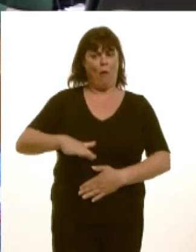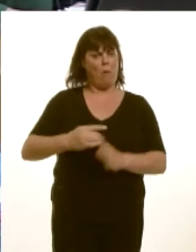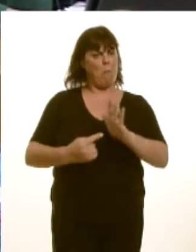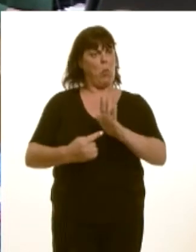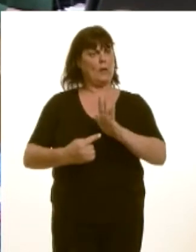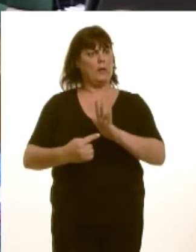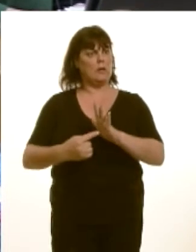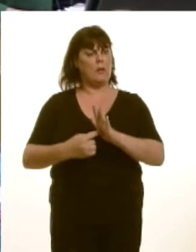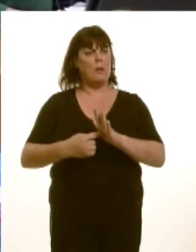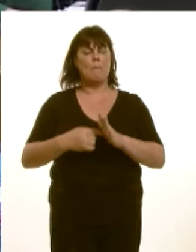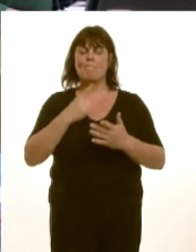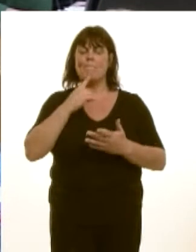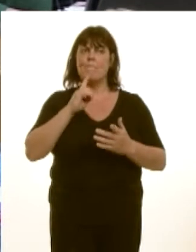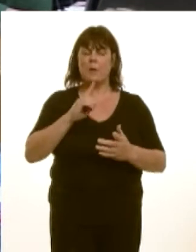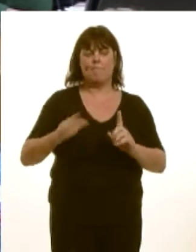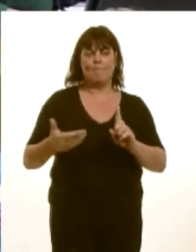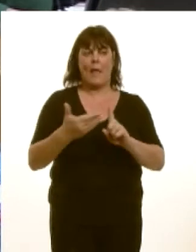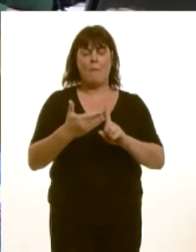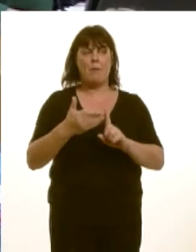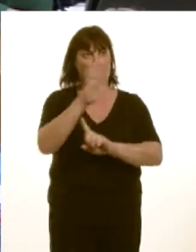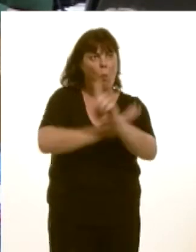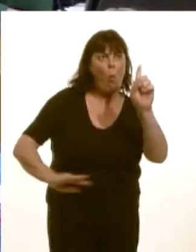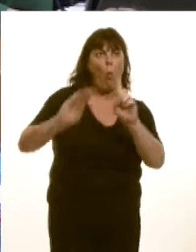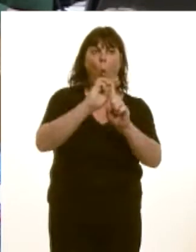gwrs, fod pobl Ynys Môn yn gallu cael mynediad i fand eang.